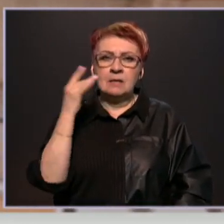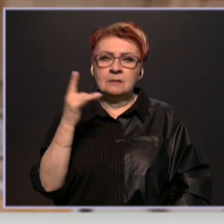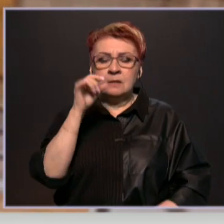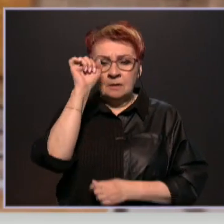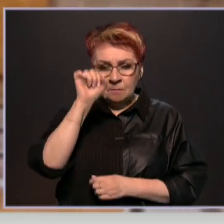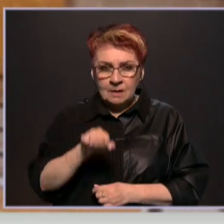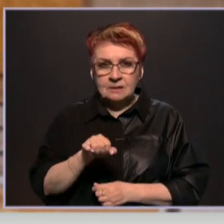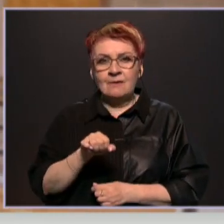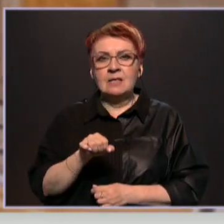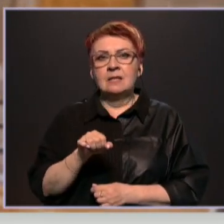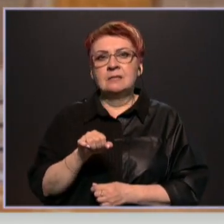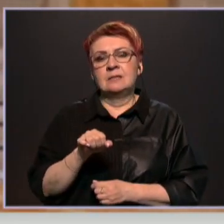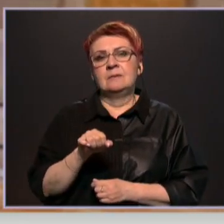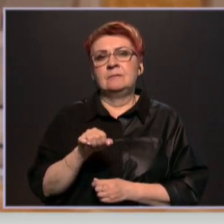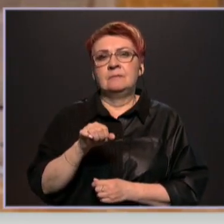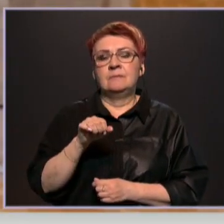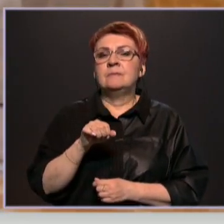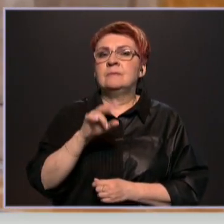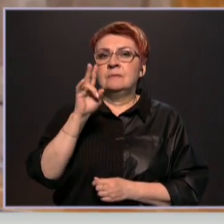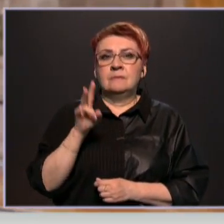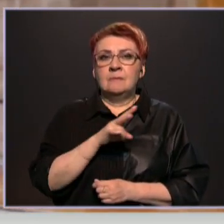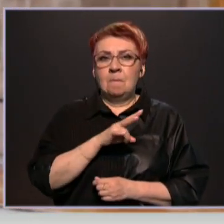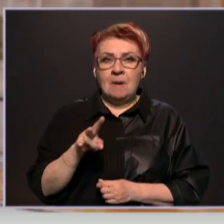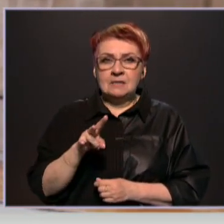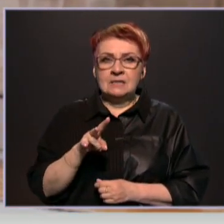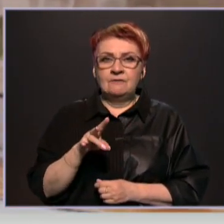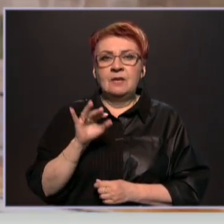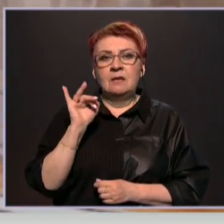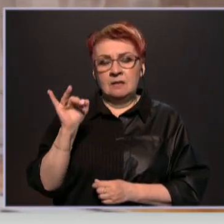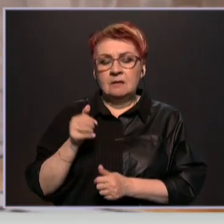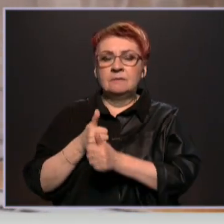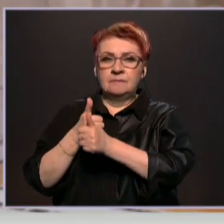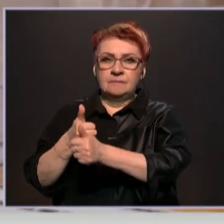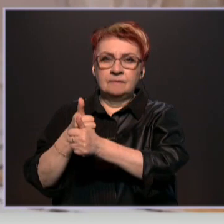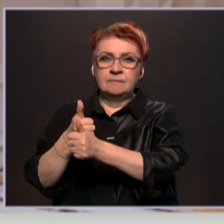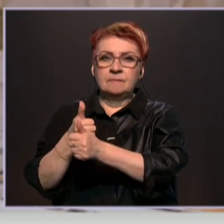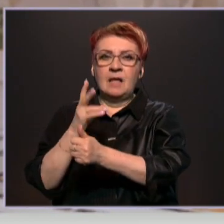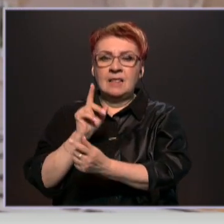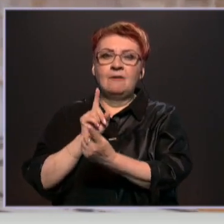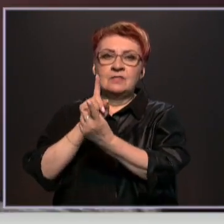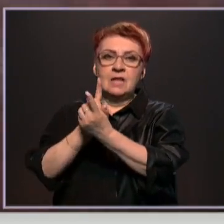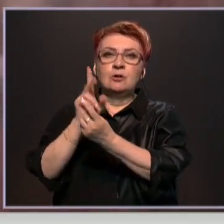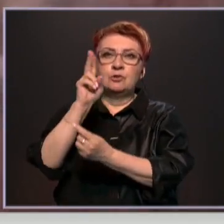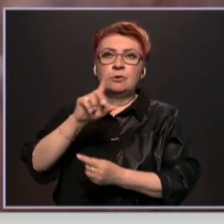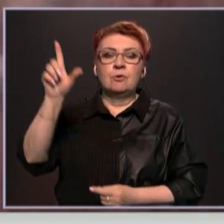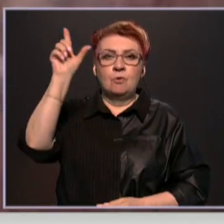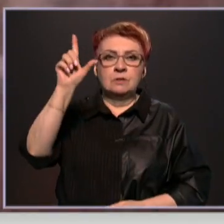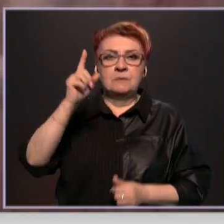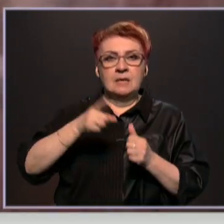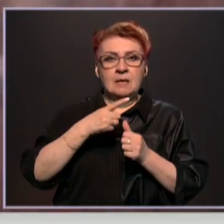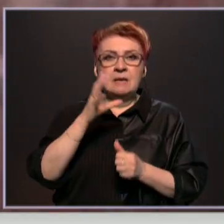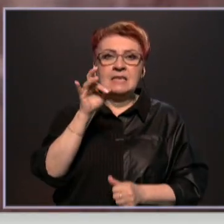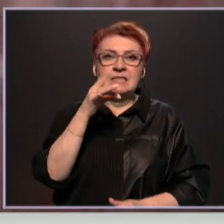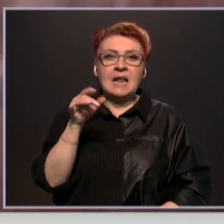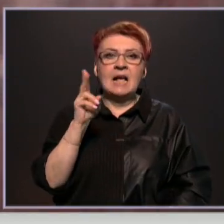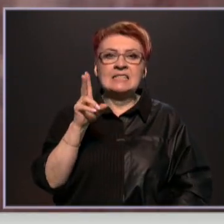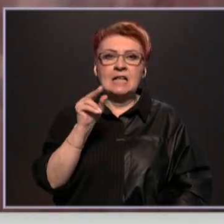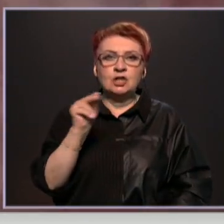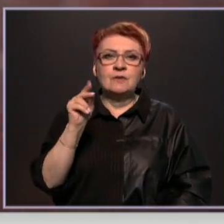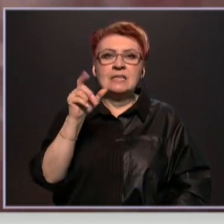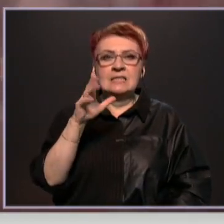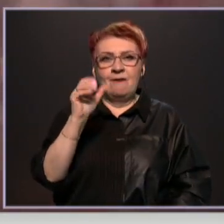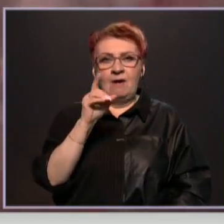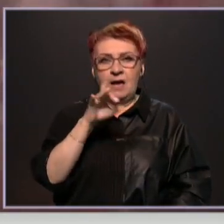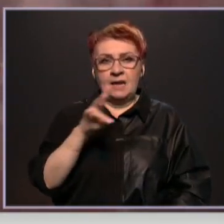пастве и последовал за пришедшими навстречу с Господом имя Сергей Константинович год рождения